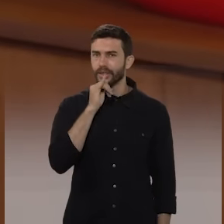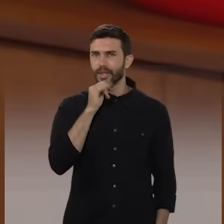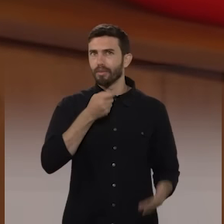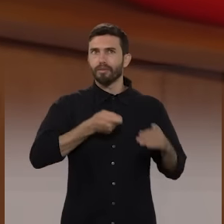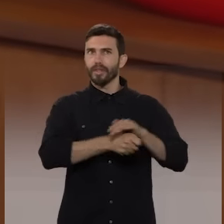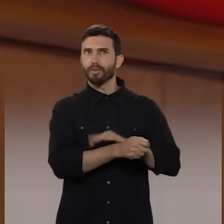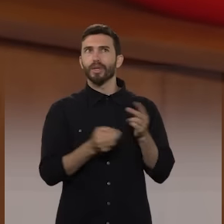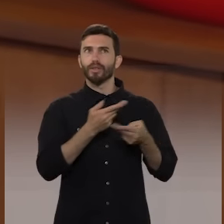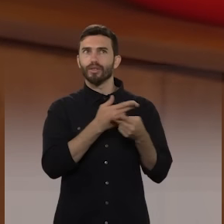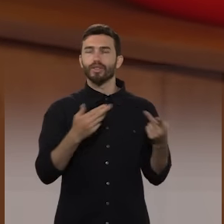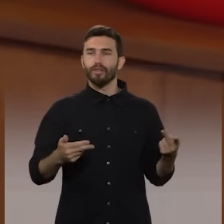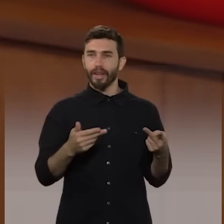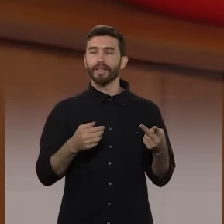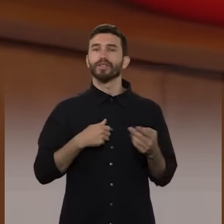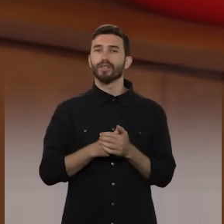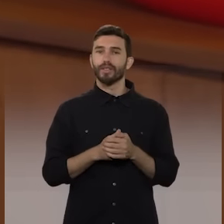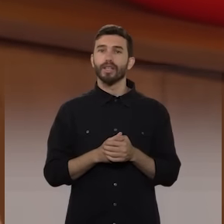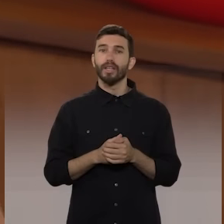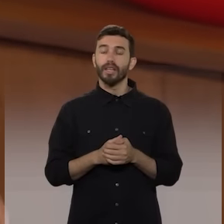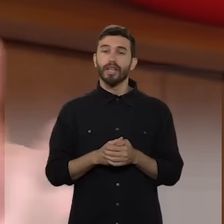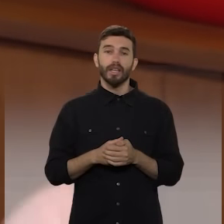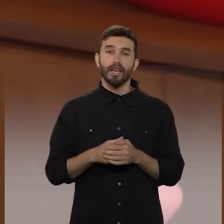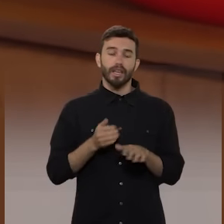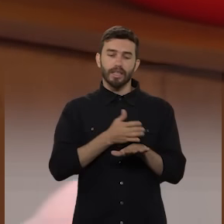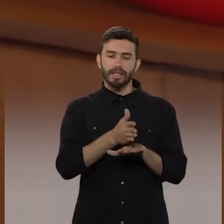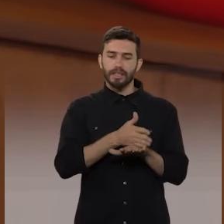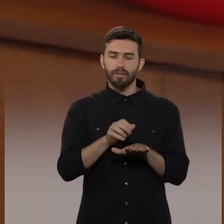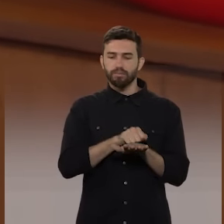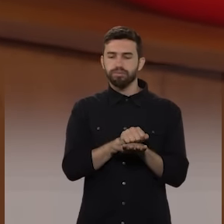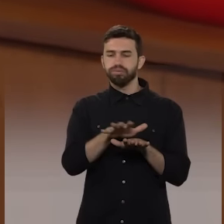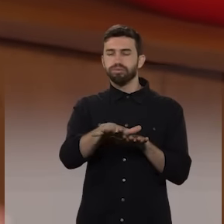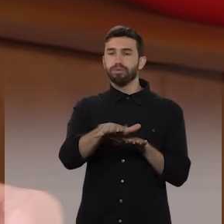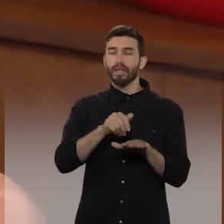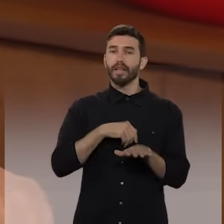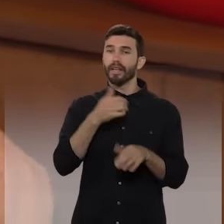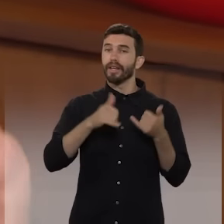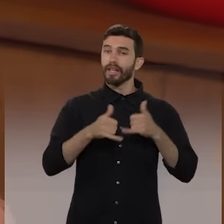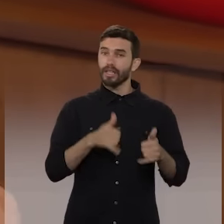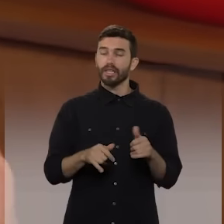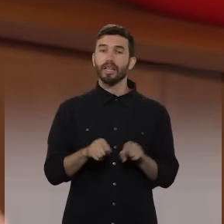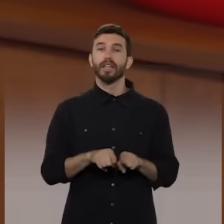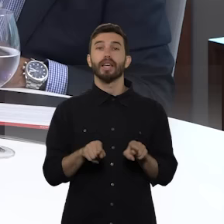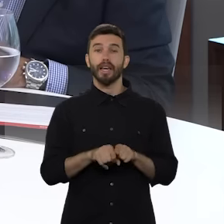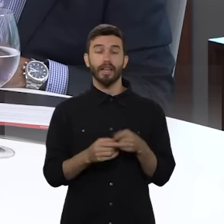em distribuição de energia, são as concessionárias de energia, são aqueles que geram a nossa conta de